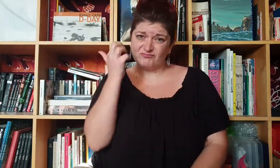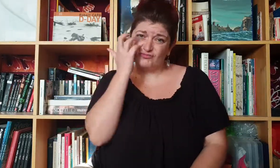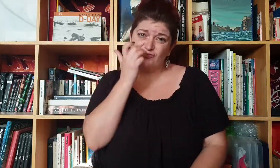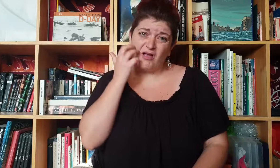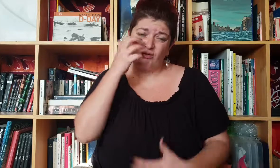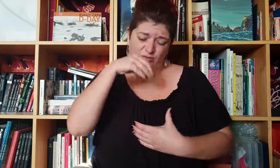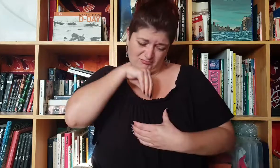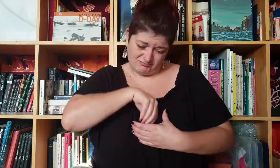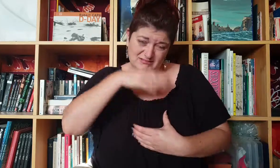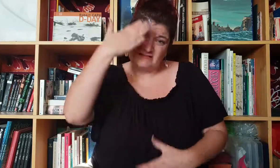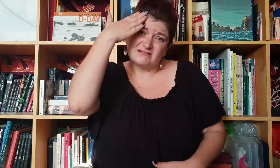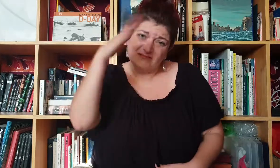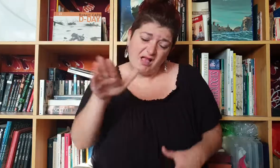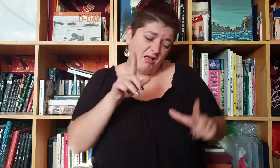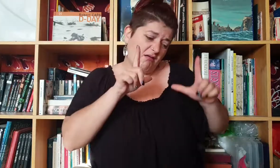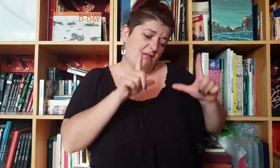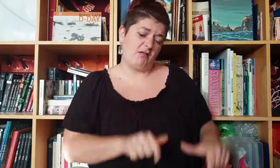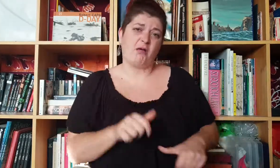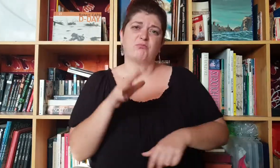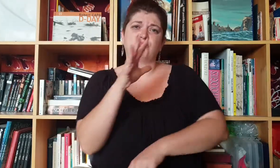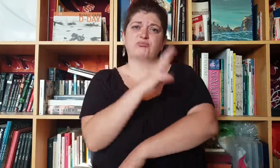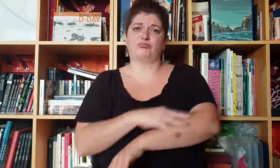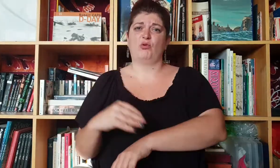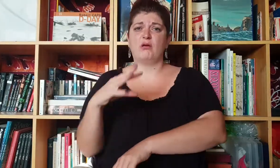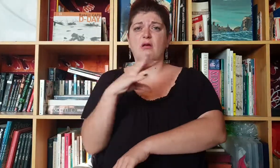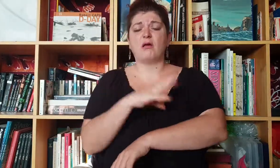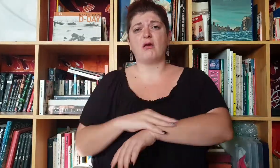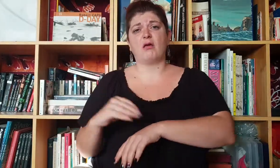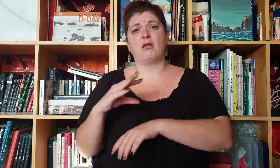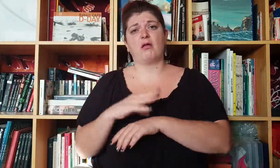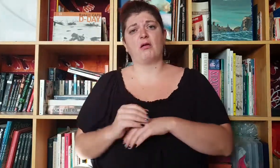elle sait que les poils sont là où ils ne devraient pas être !